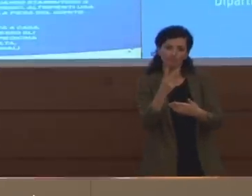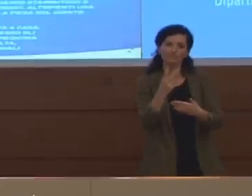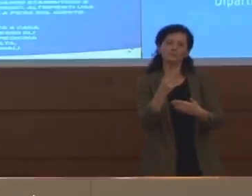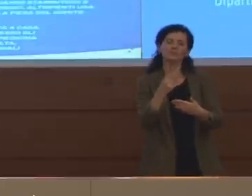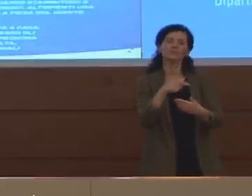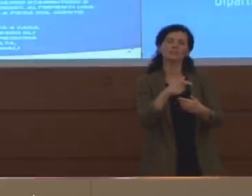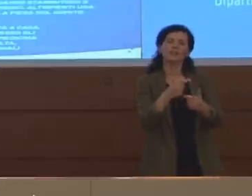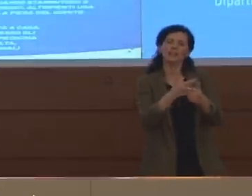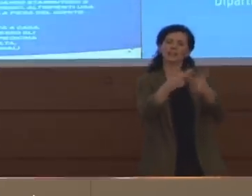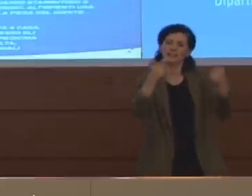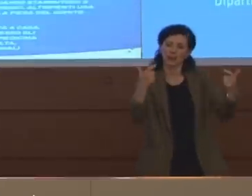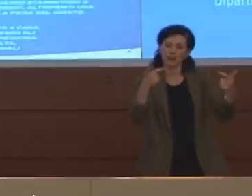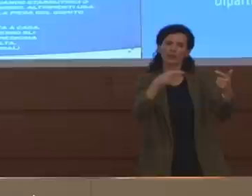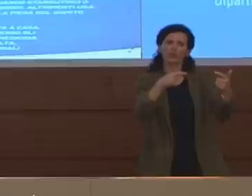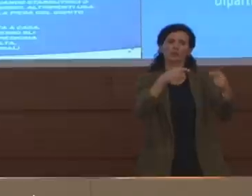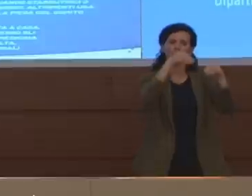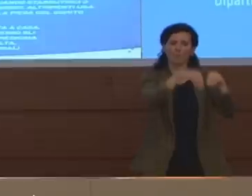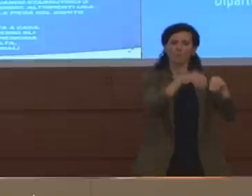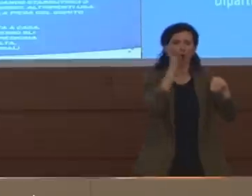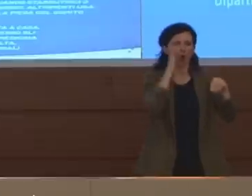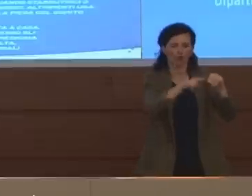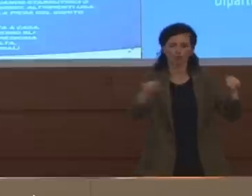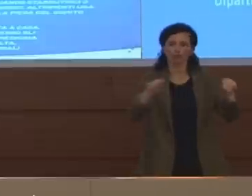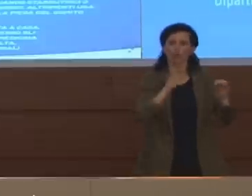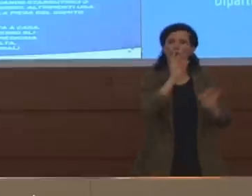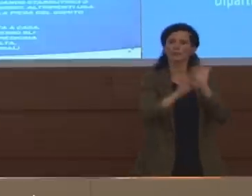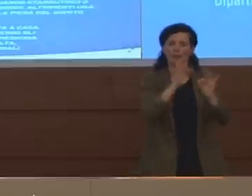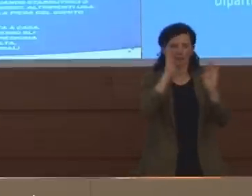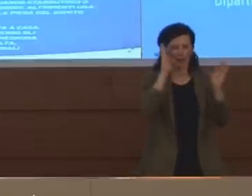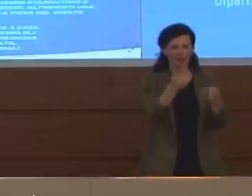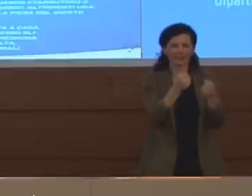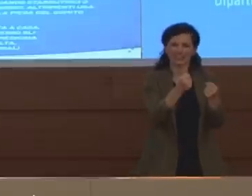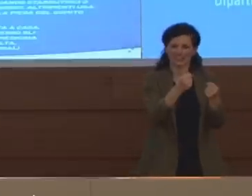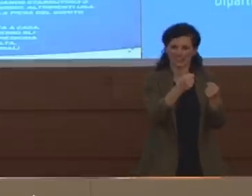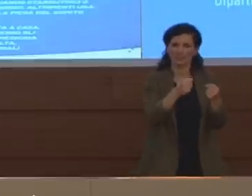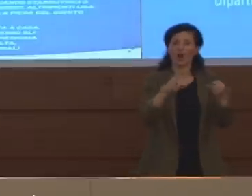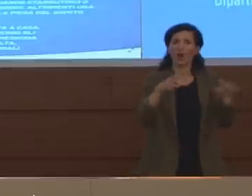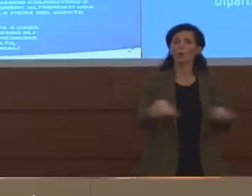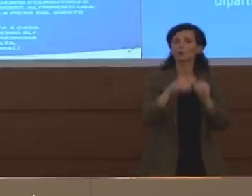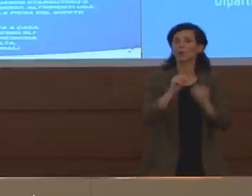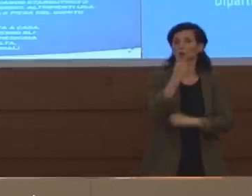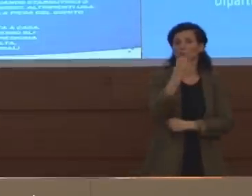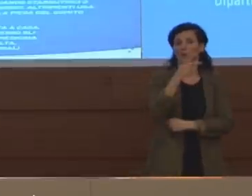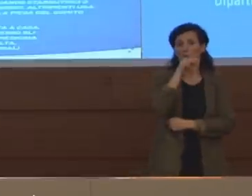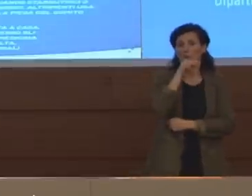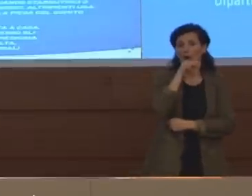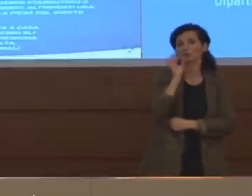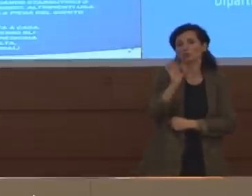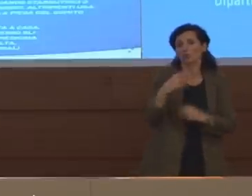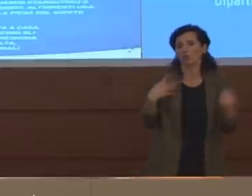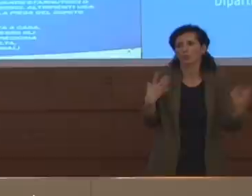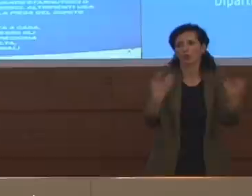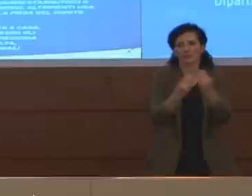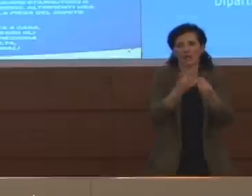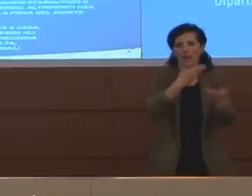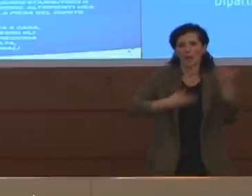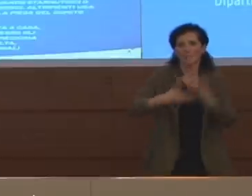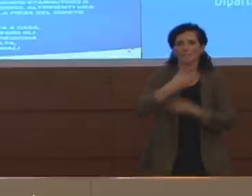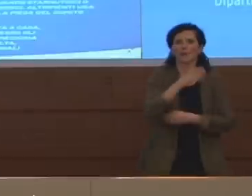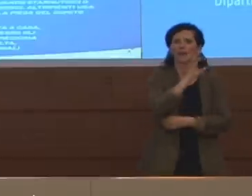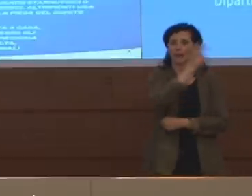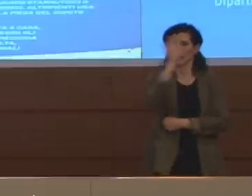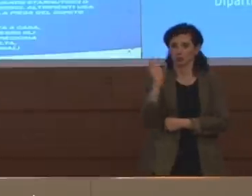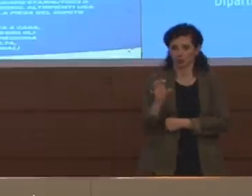intensiva del primo di marzo, insieme con le Regioni. E' stata fatta una attività da